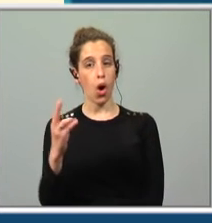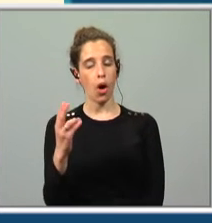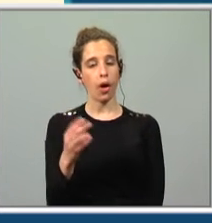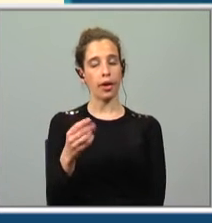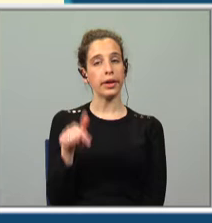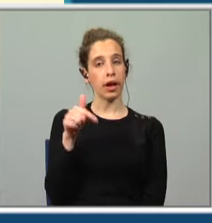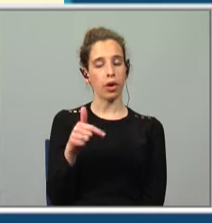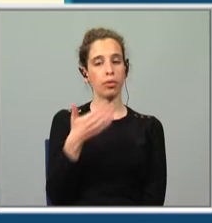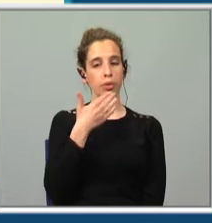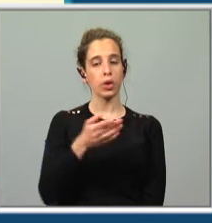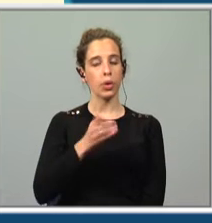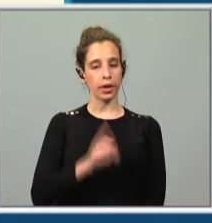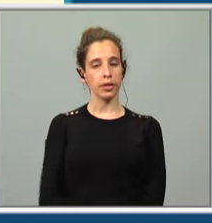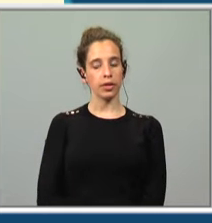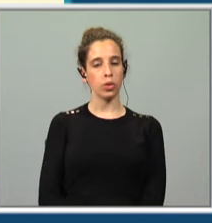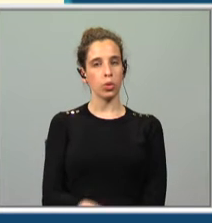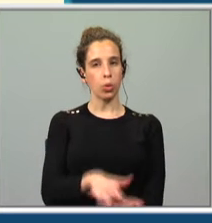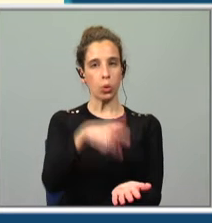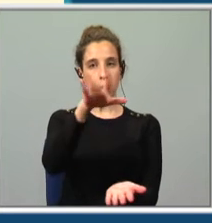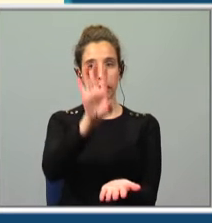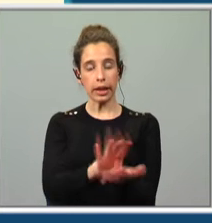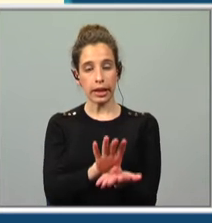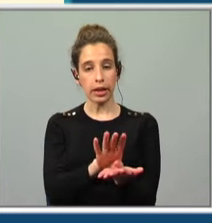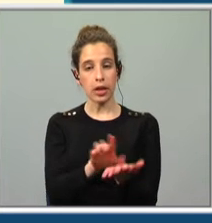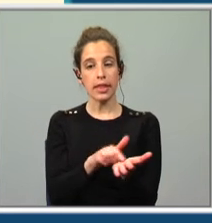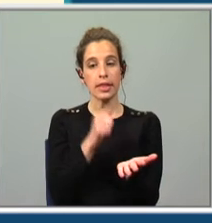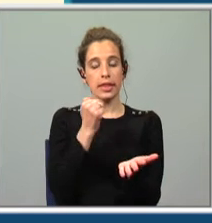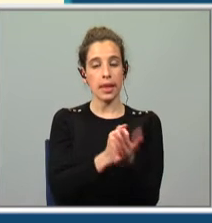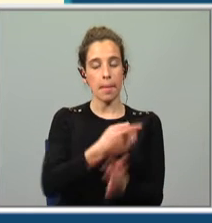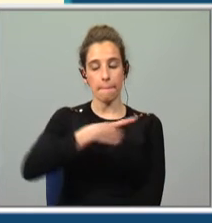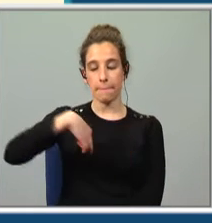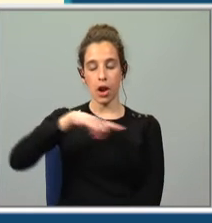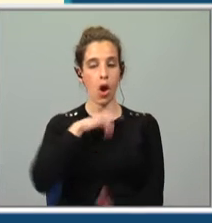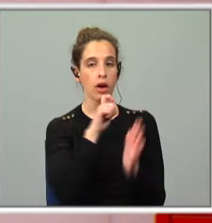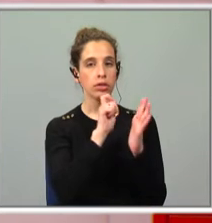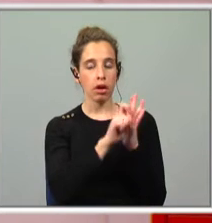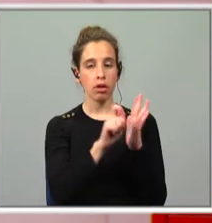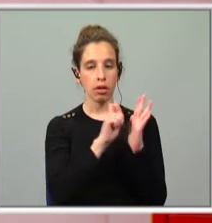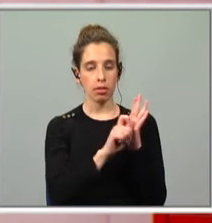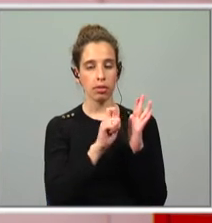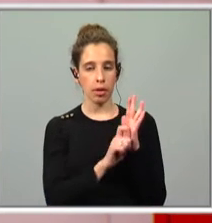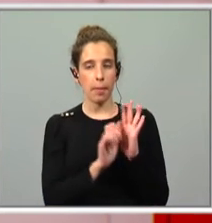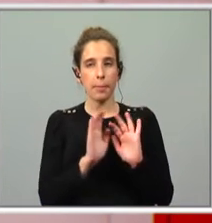vou pedir que tenhas o que o dicionário sempre que nós escrevemos devemos ter o 我會問你有什麼字典每當我們寫作時，我們必須有